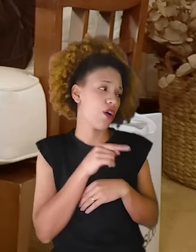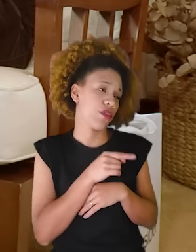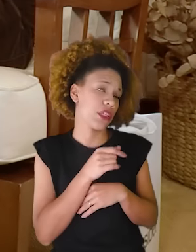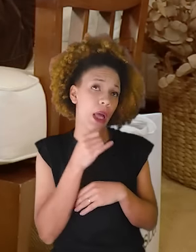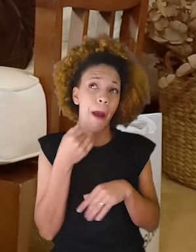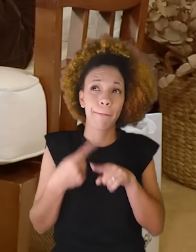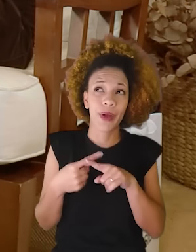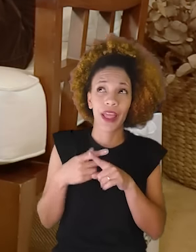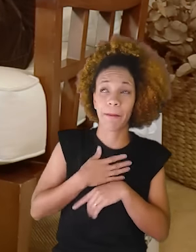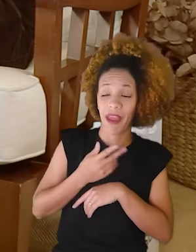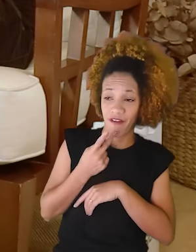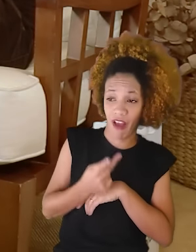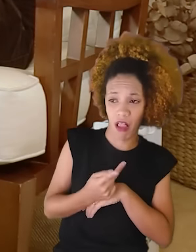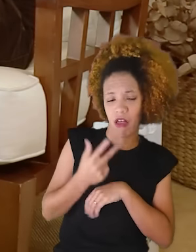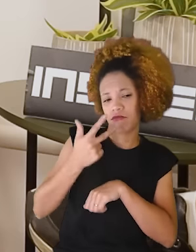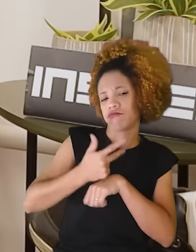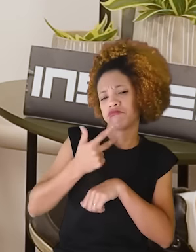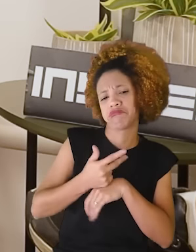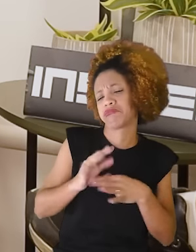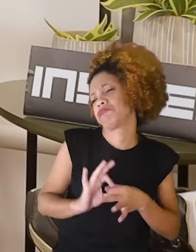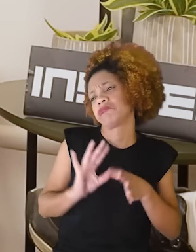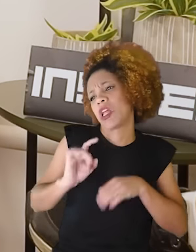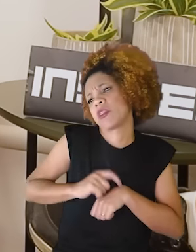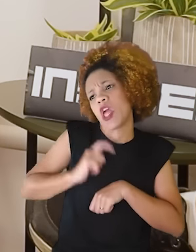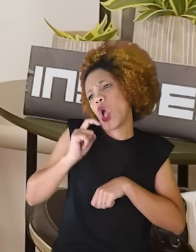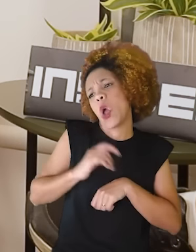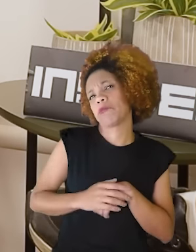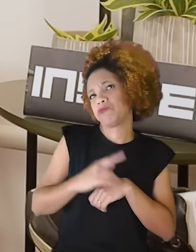que porque as minhas falas quando eu faço vídeo eu falo que eu quiser falar na hora não tem nada